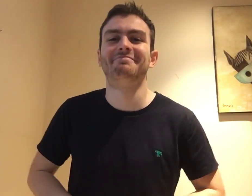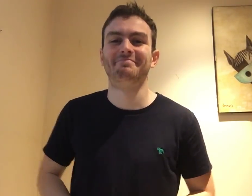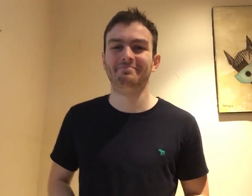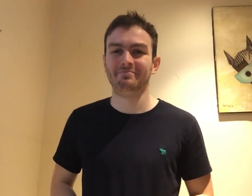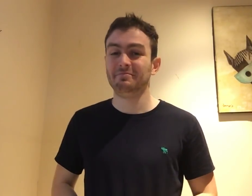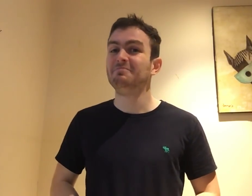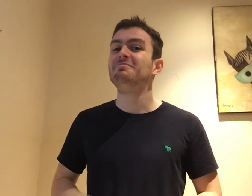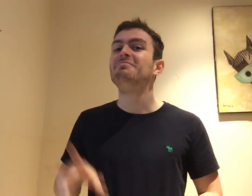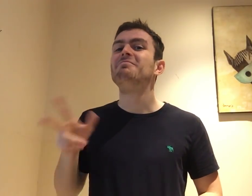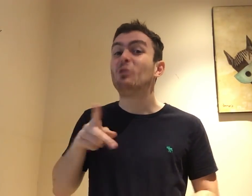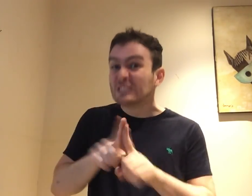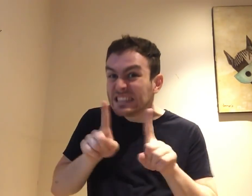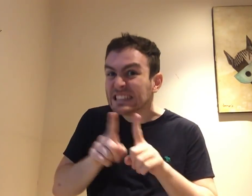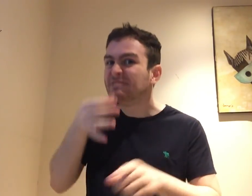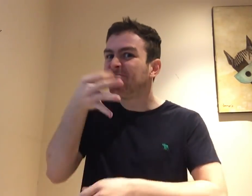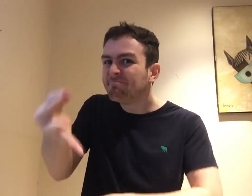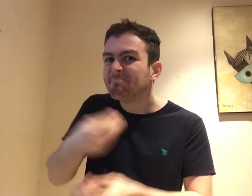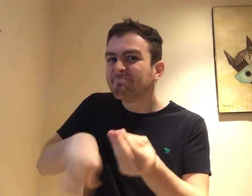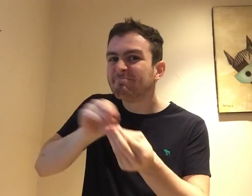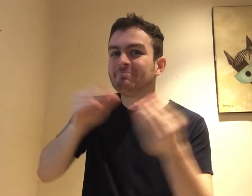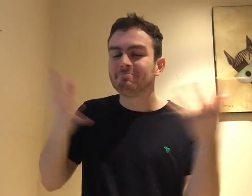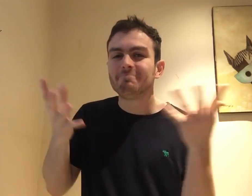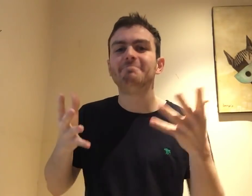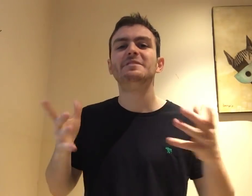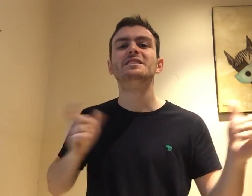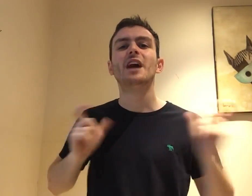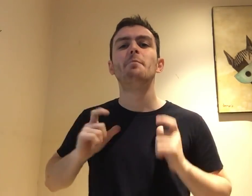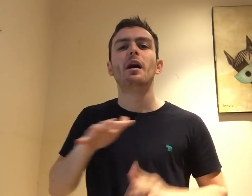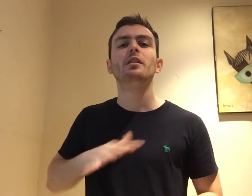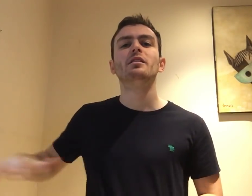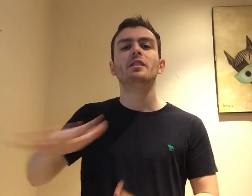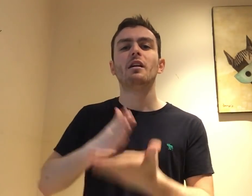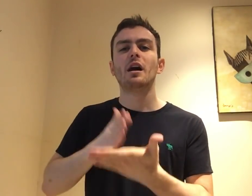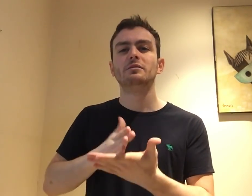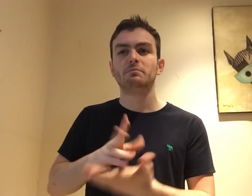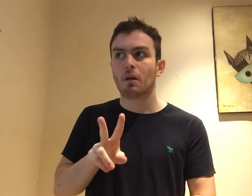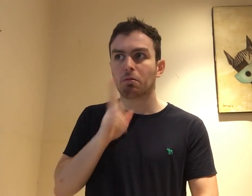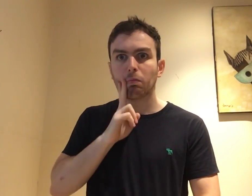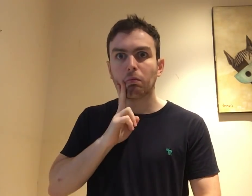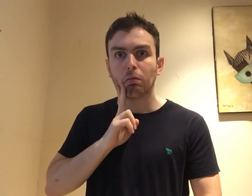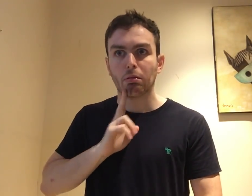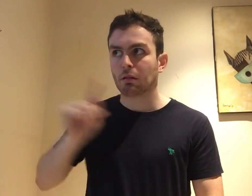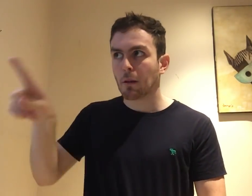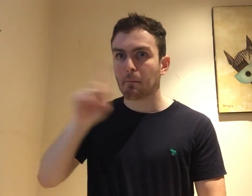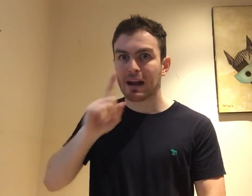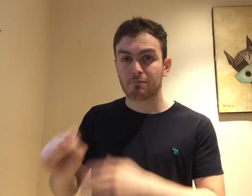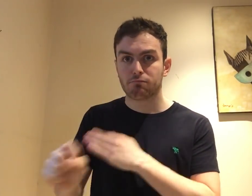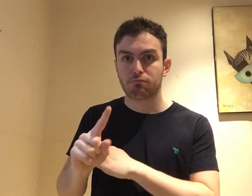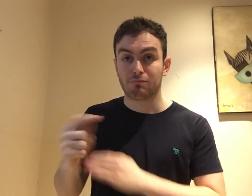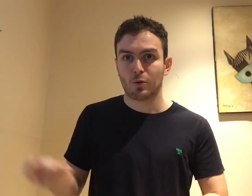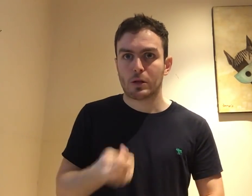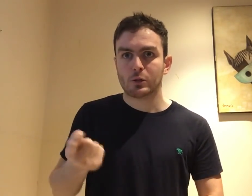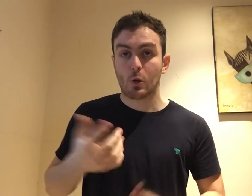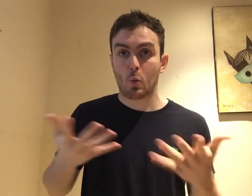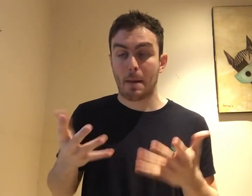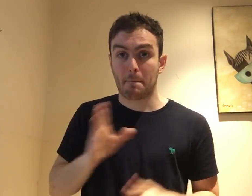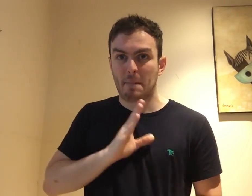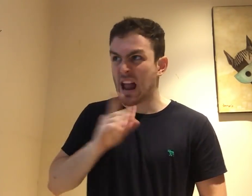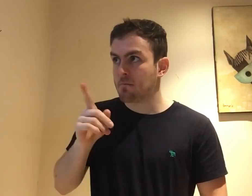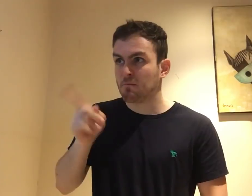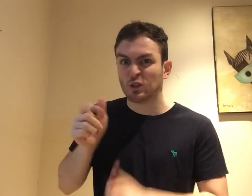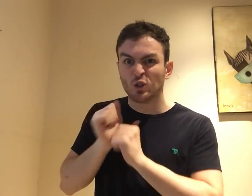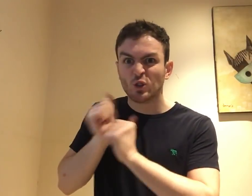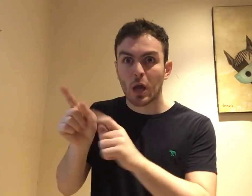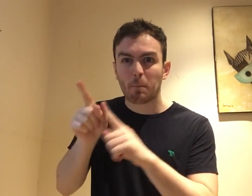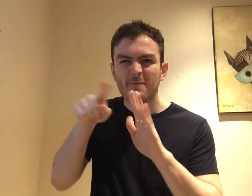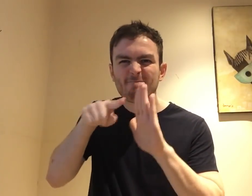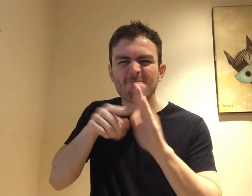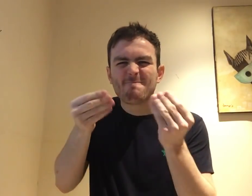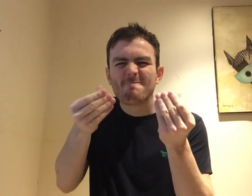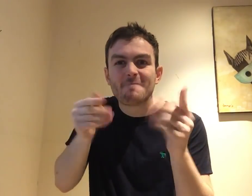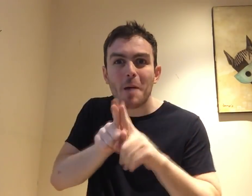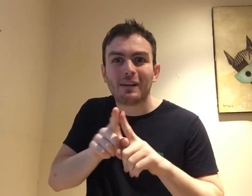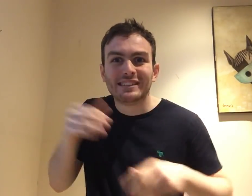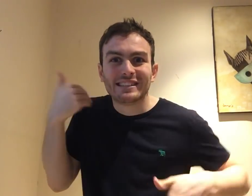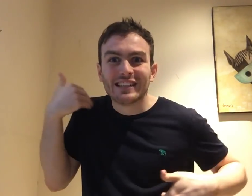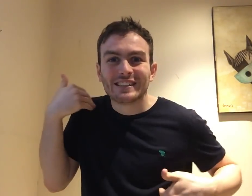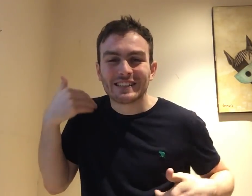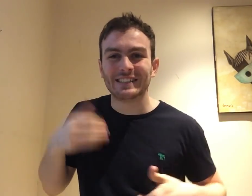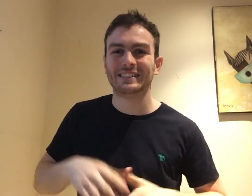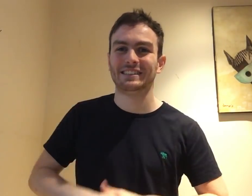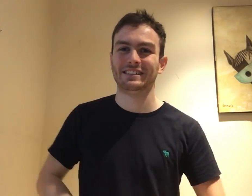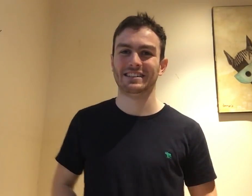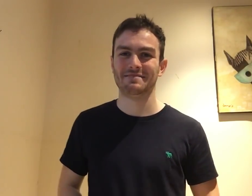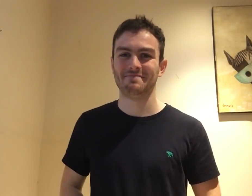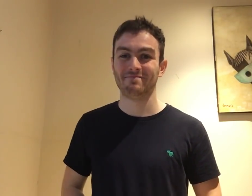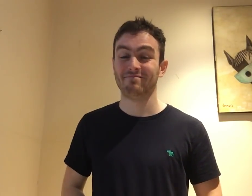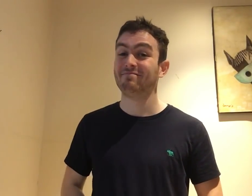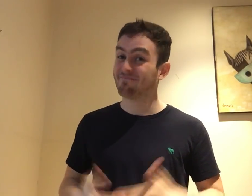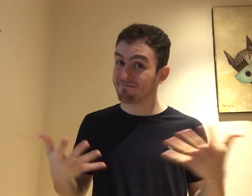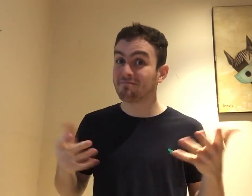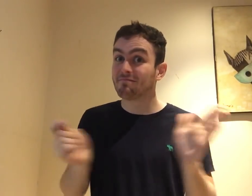"Tous mes camarades de classe aimaient ma maman car elle n'était pas comme les autres.